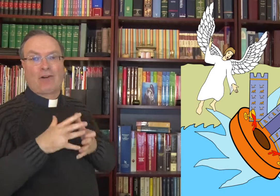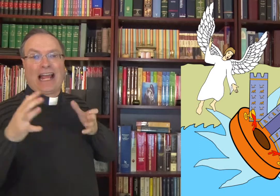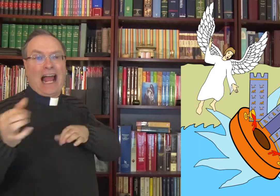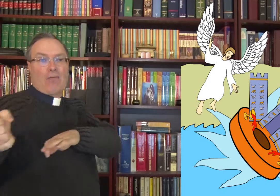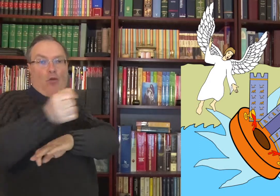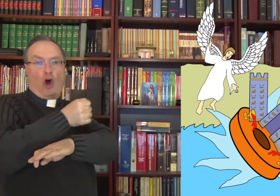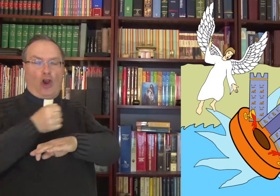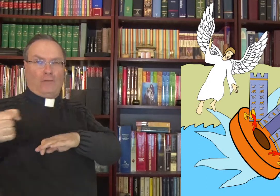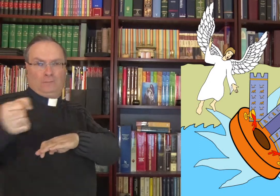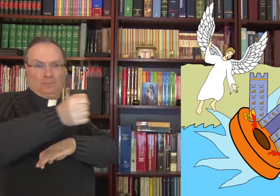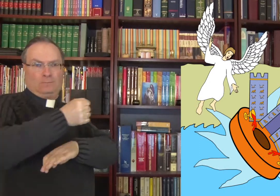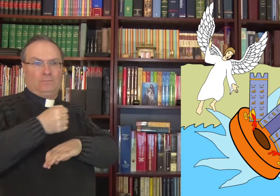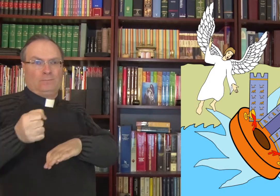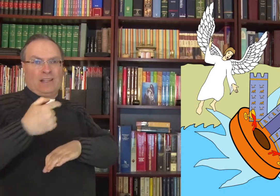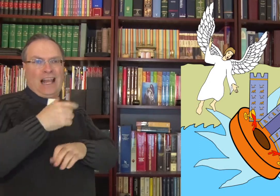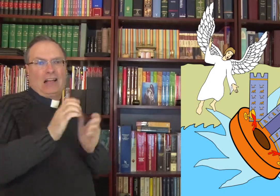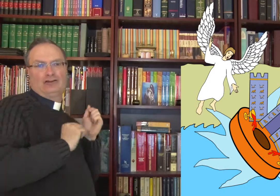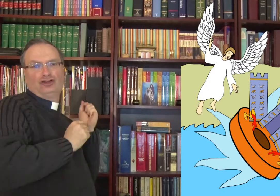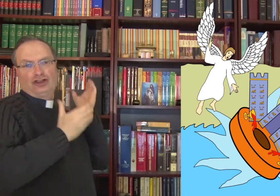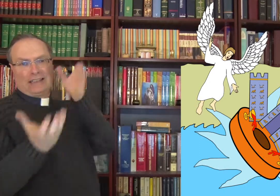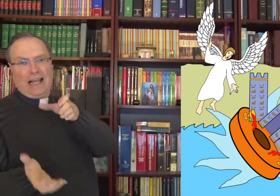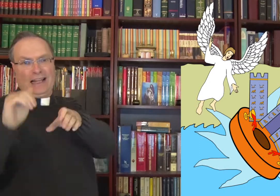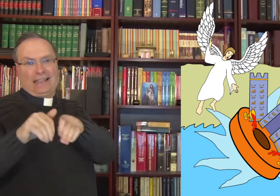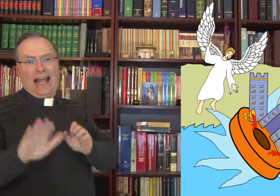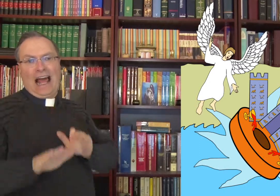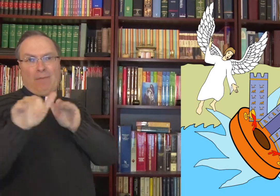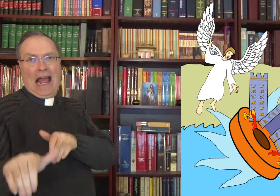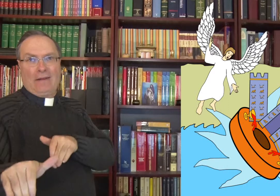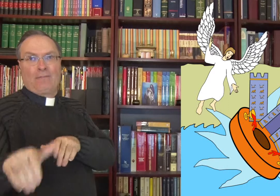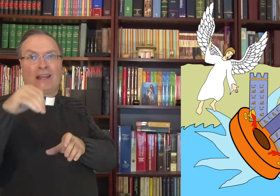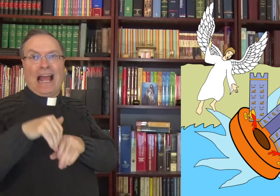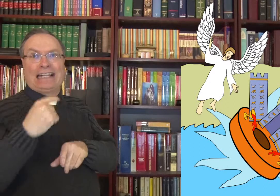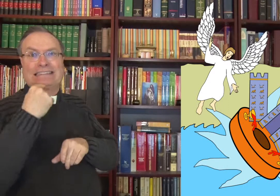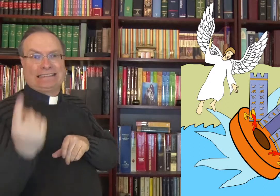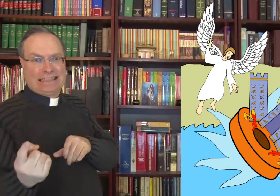à une grande meule et il la jeta dans la mer en disant: